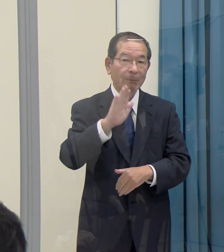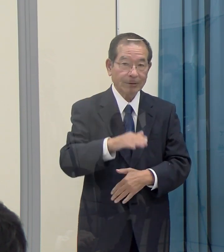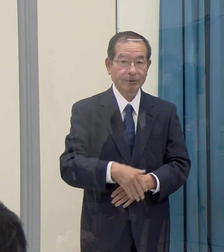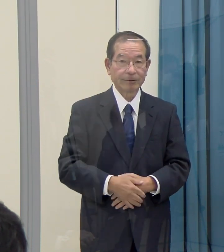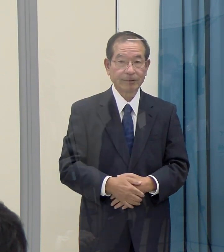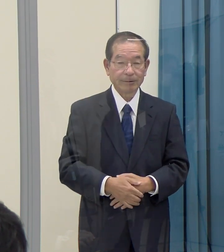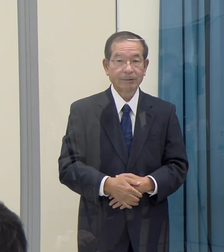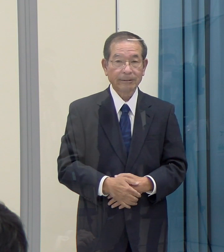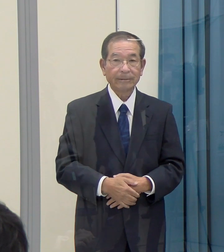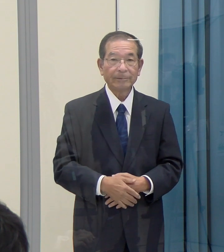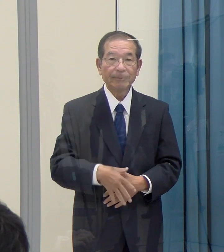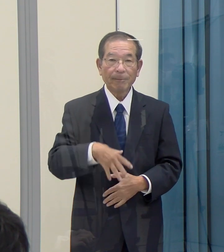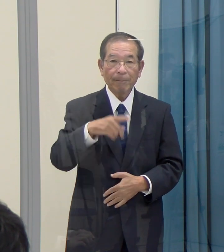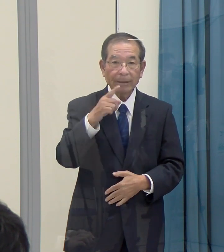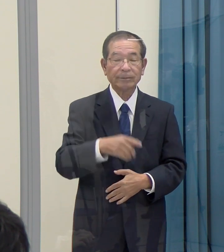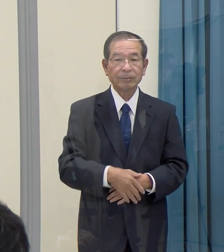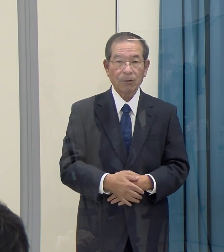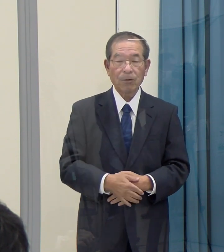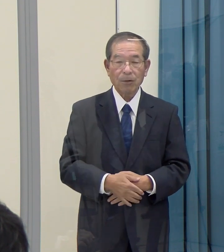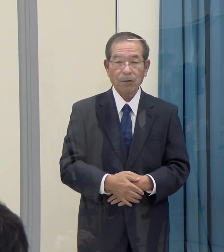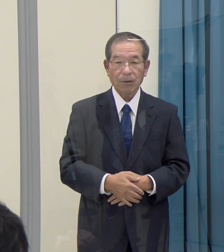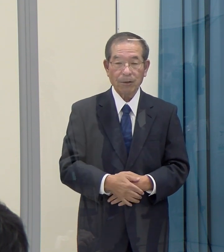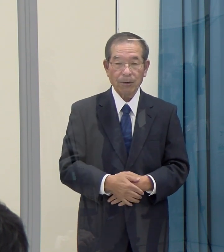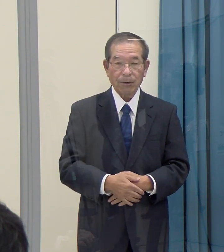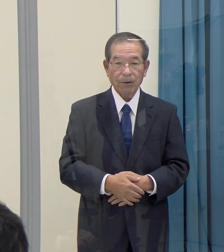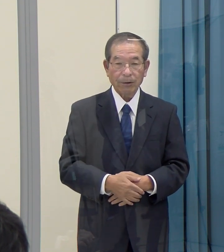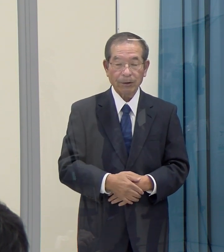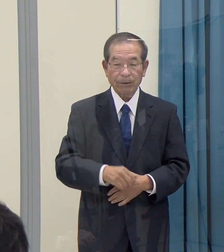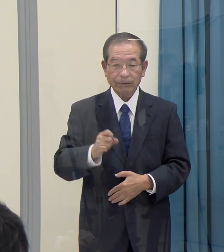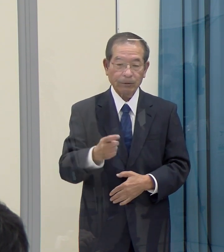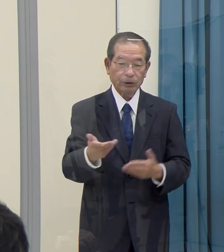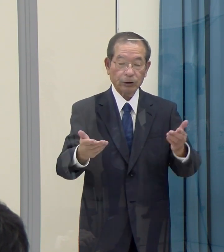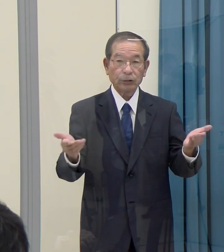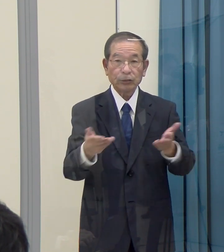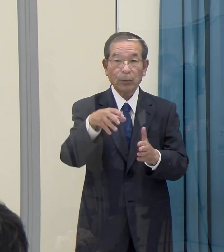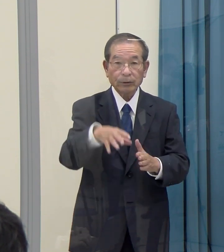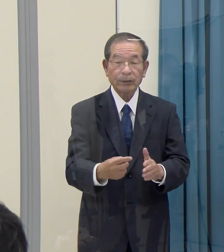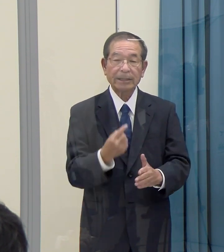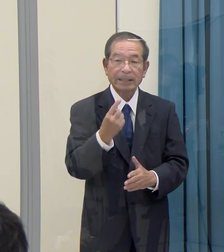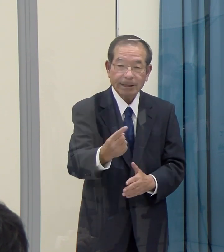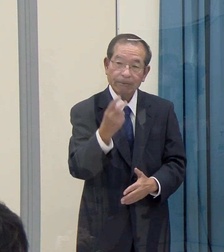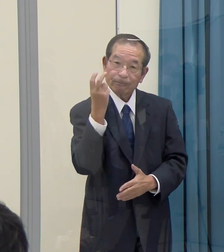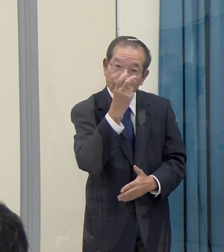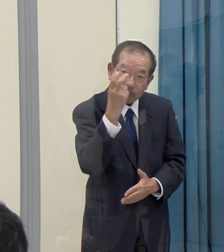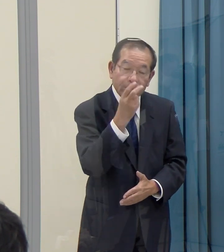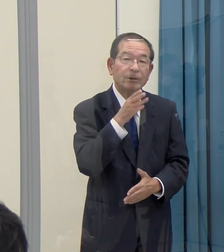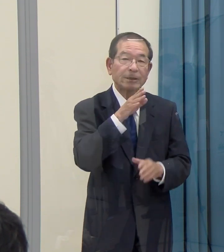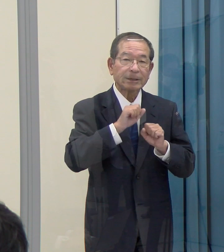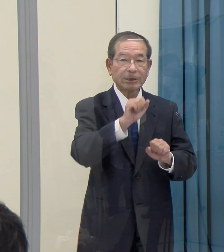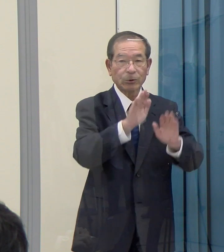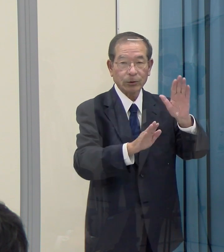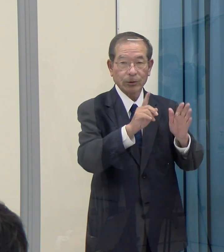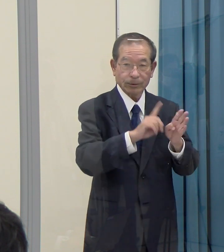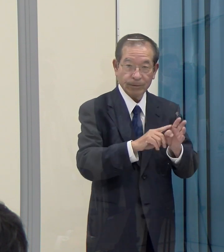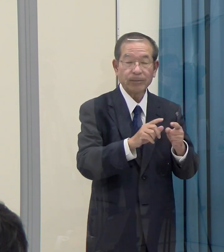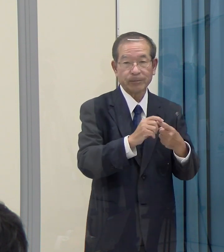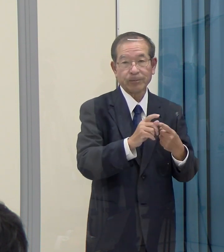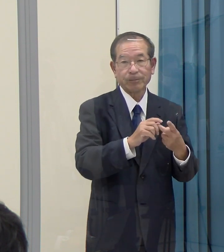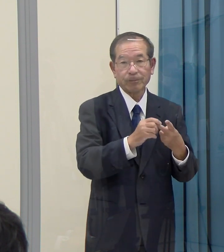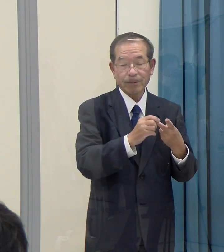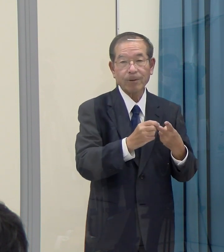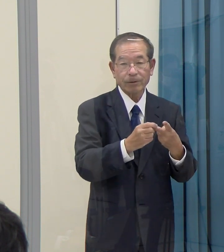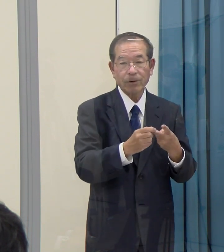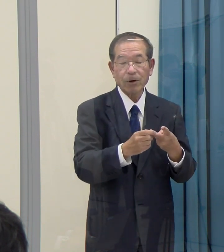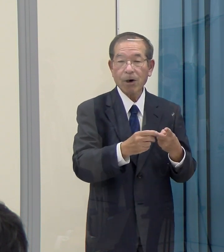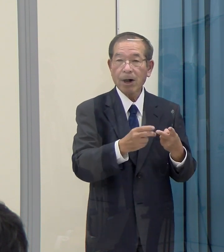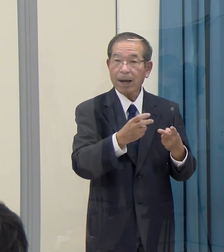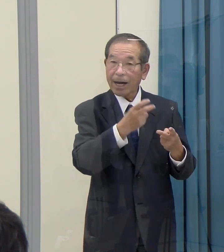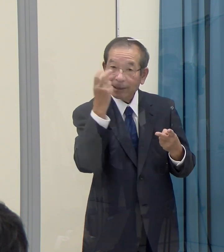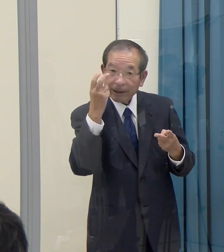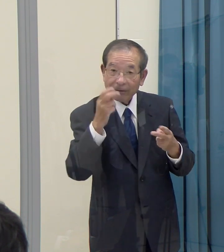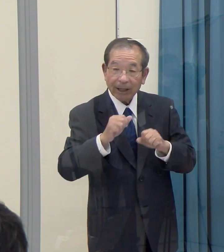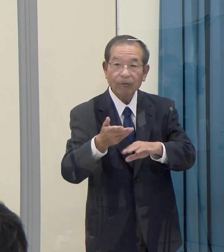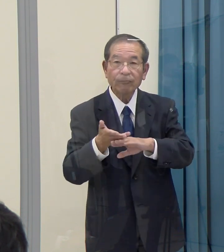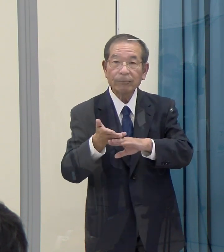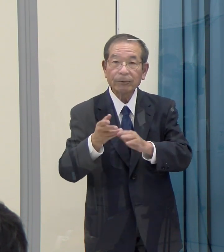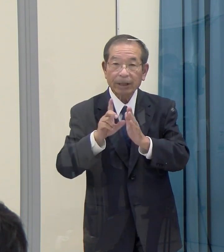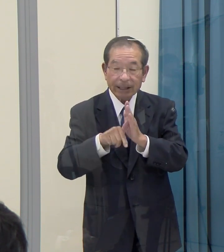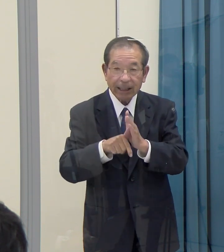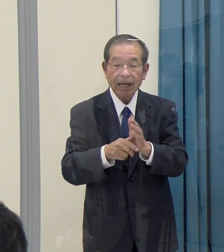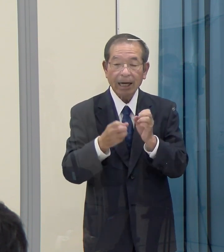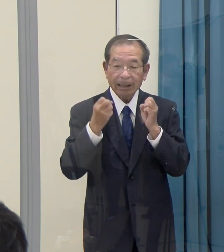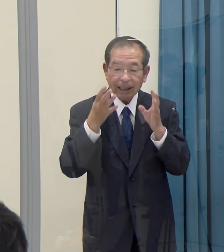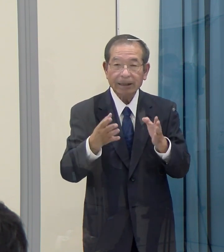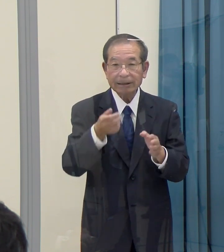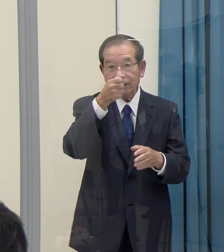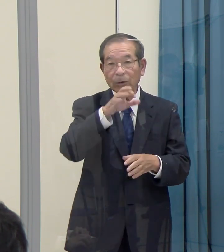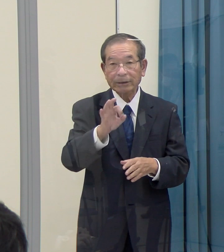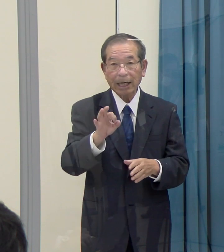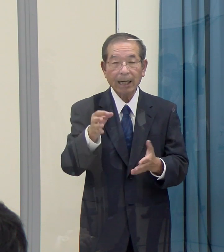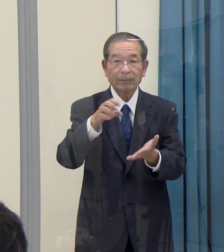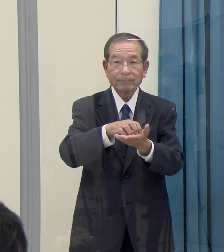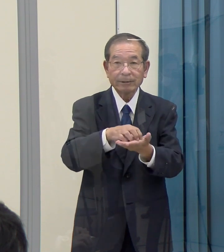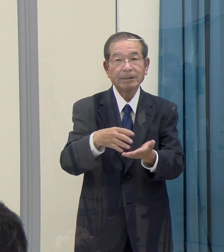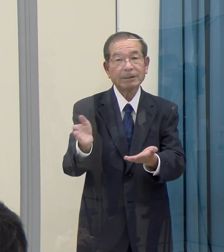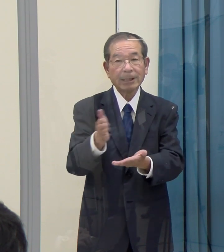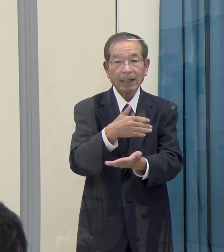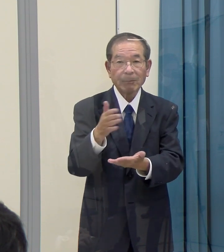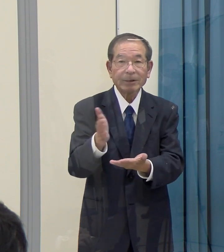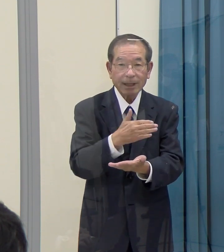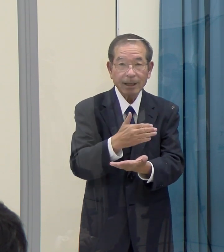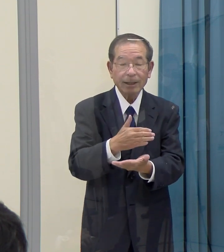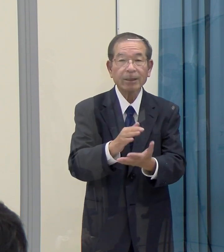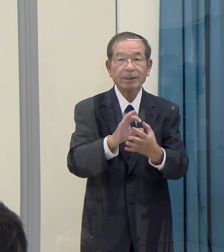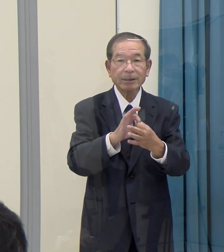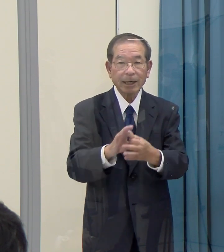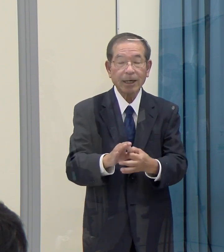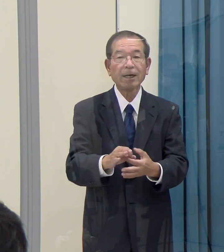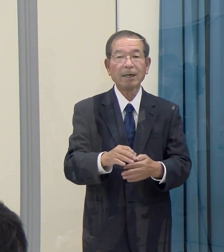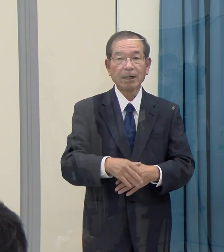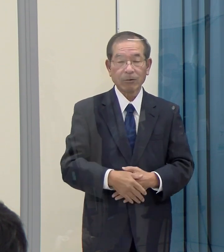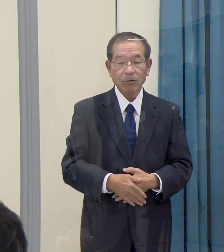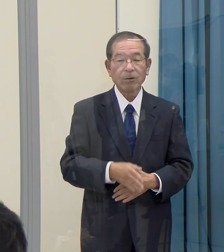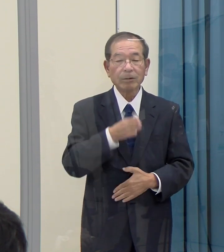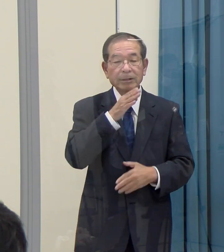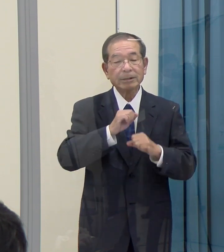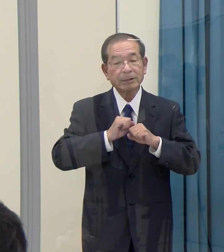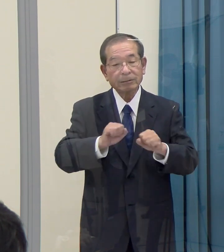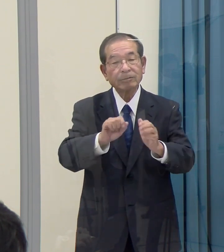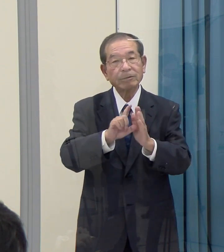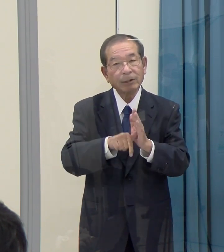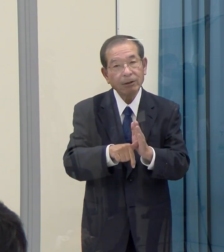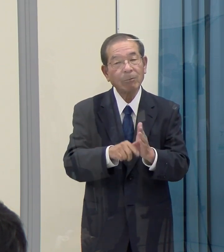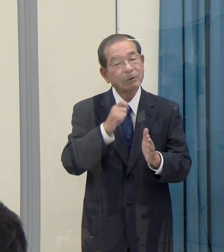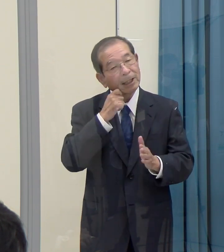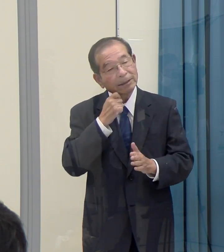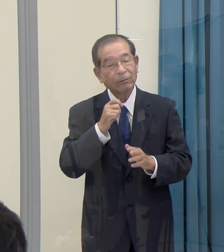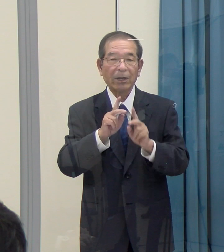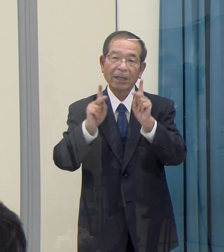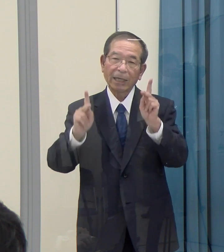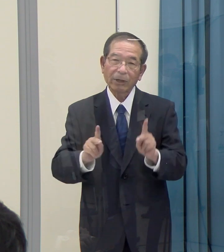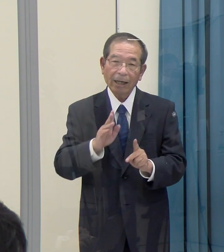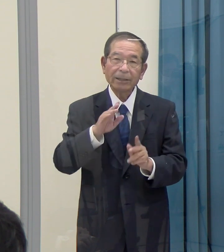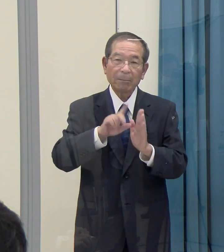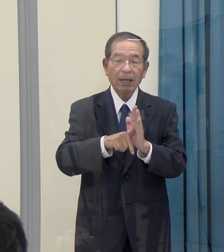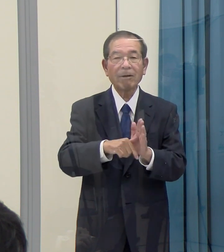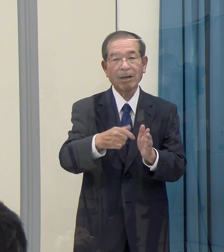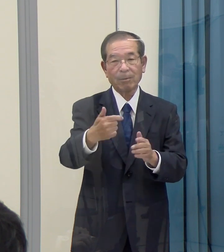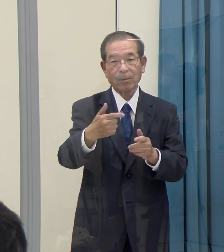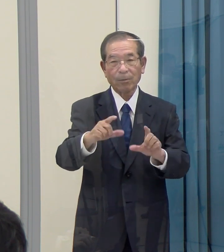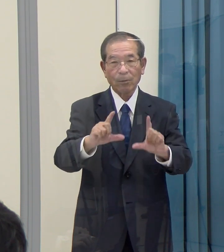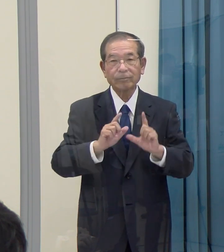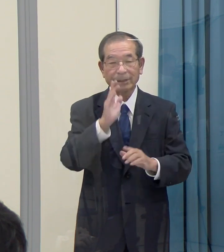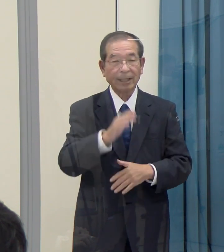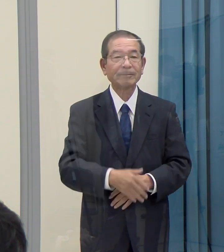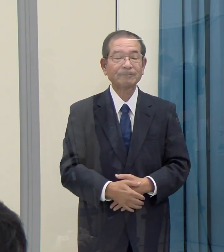１点目は、この抜き打ち監査の実施状況について。２点目は、抜き打ち監査をやる上で新たな予算などはついていないわけで、実施する上での難しさや課題を教えてください。